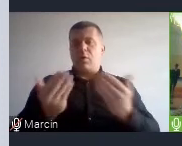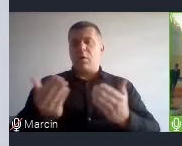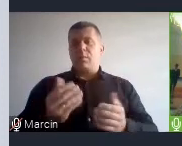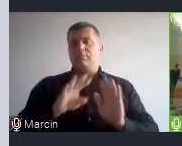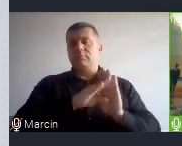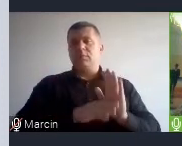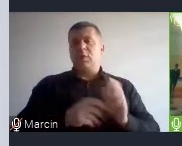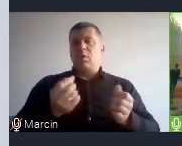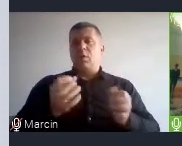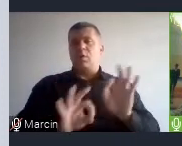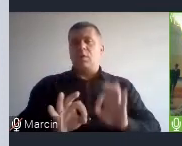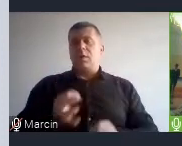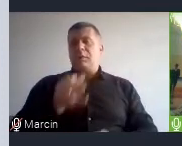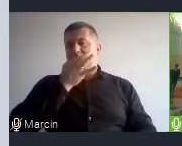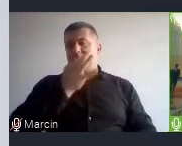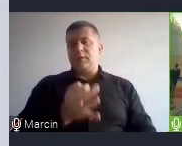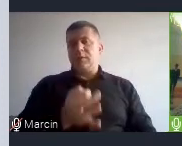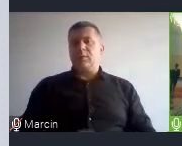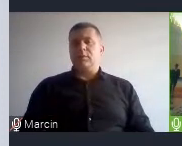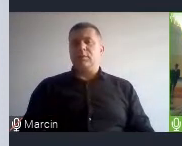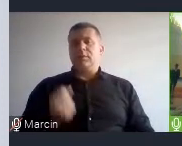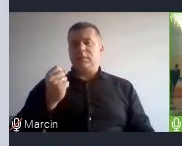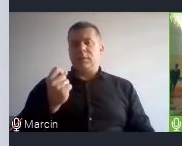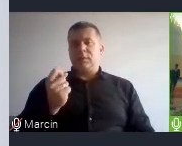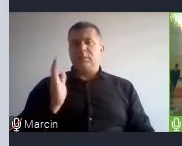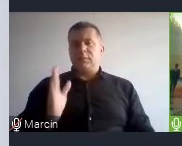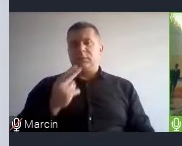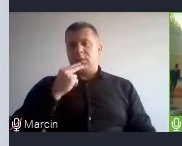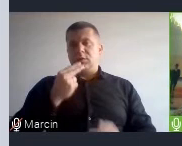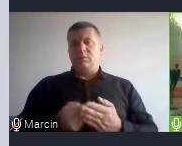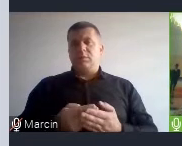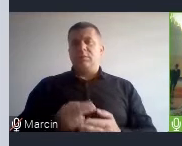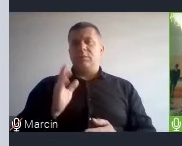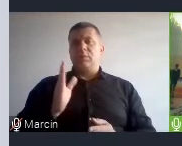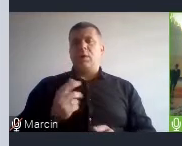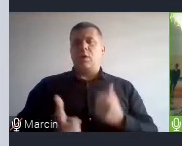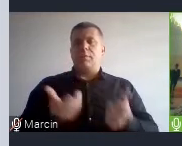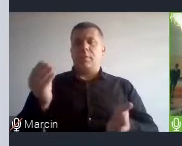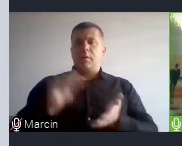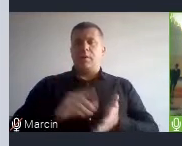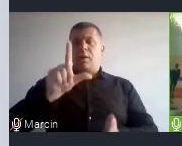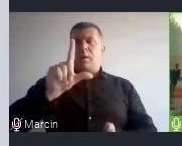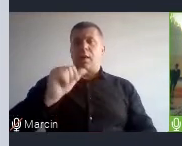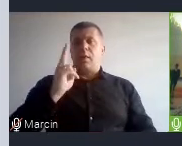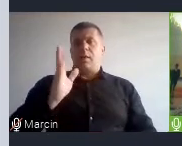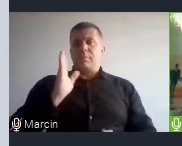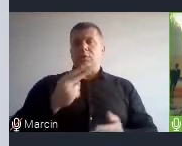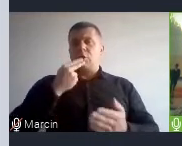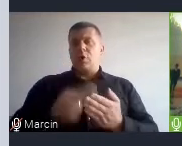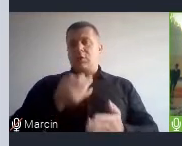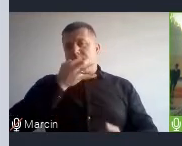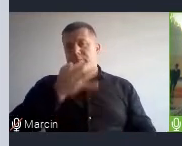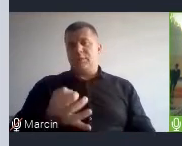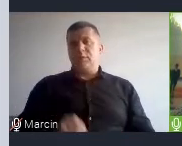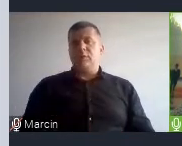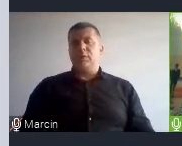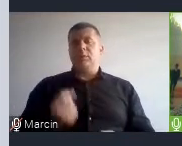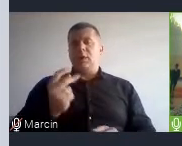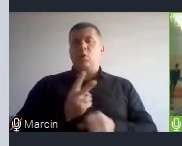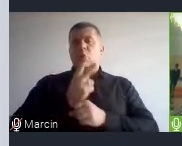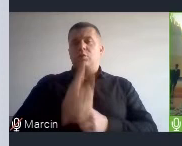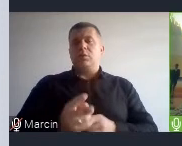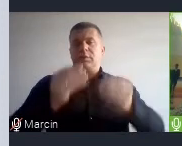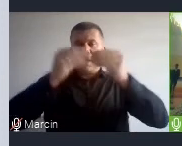Pojawiło się pytanie, więc za chwilę, wkleiłem link, odpowiem na pytanie i zaraz udostępnię Państwu ekran.